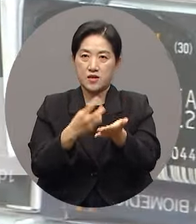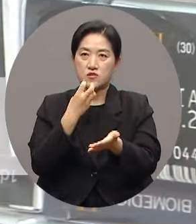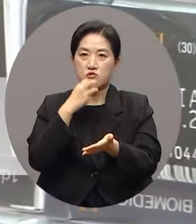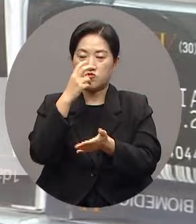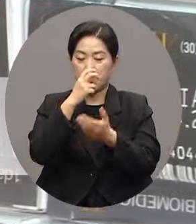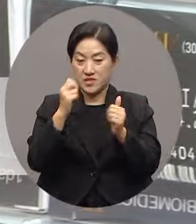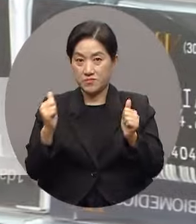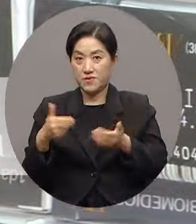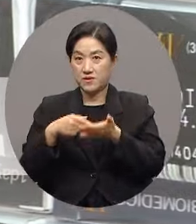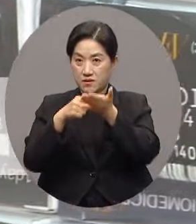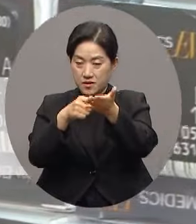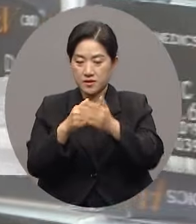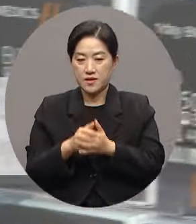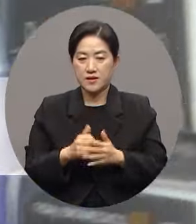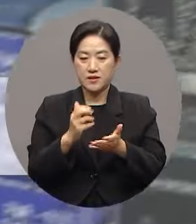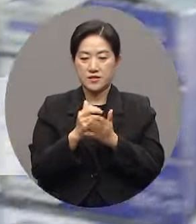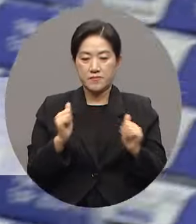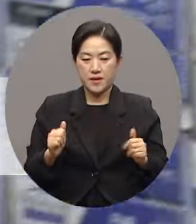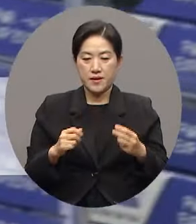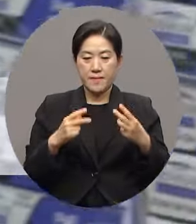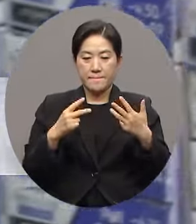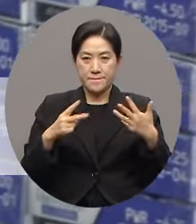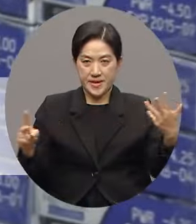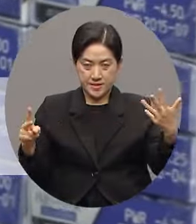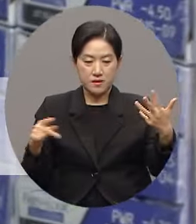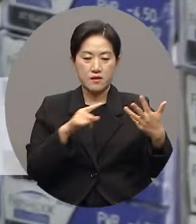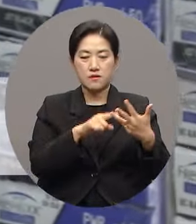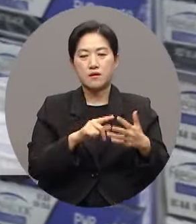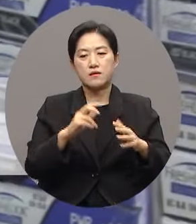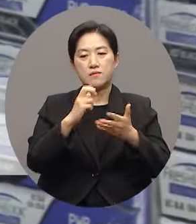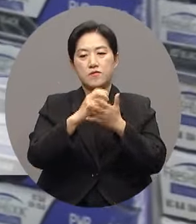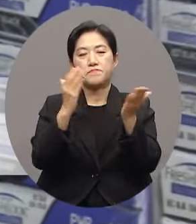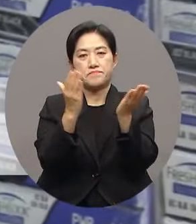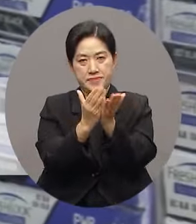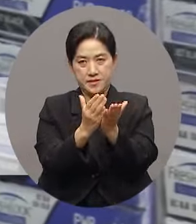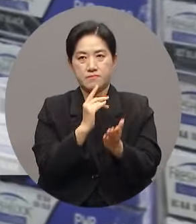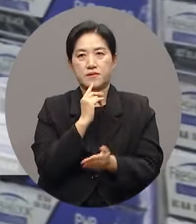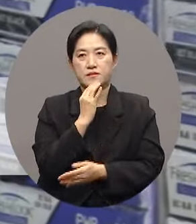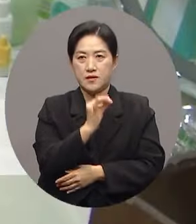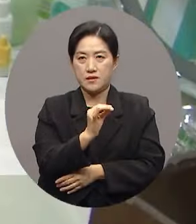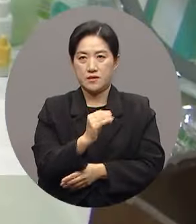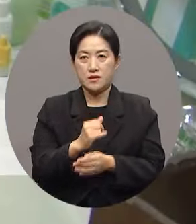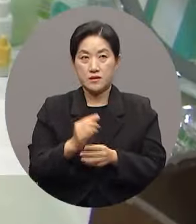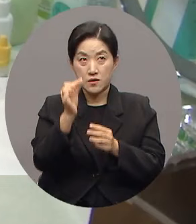판단해달라며 서울중앙지법이 제출한 위헌법률 심판에서 재판관 8:1의 의견으로 합헌 결정했습니다.